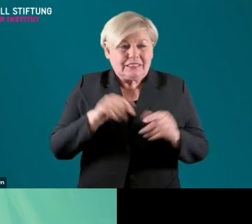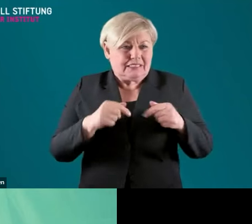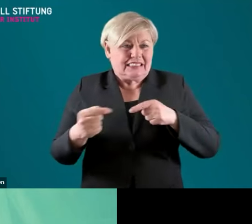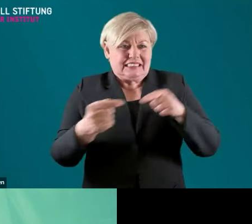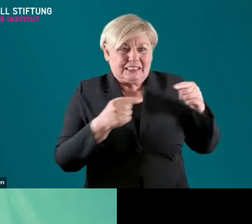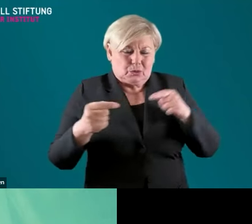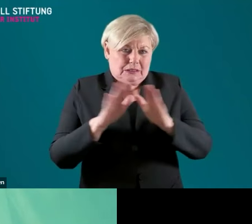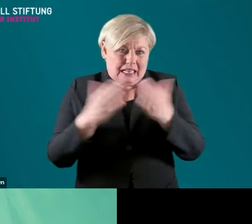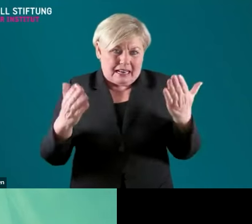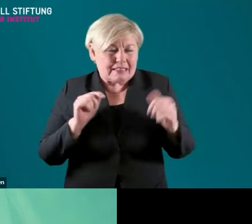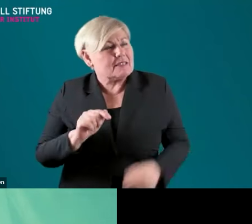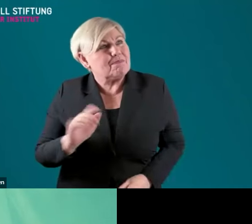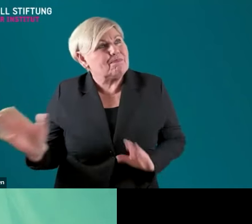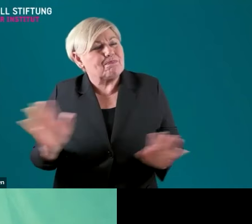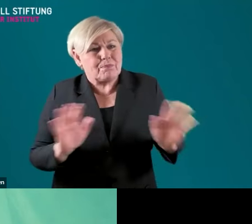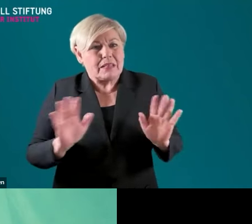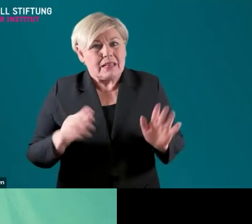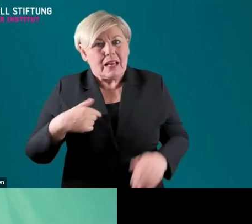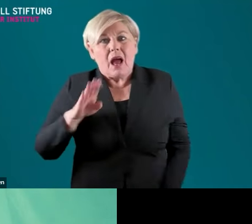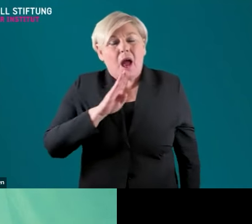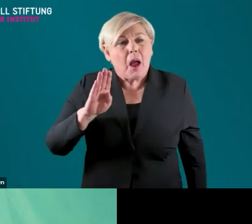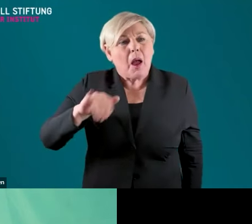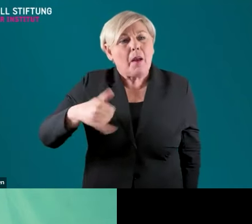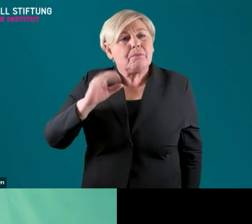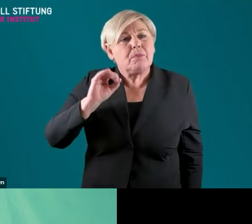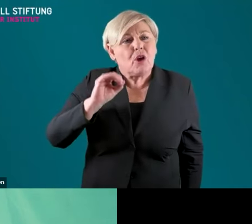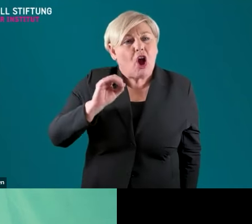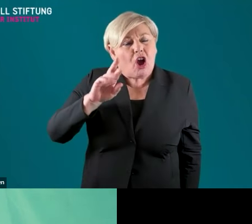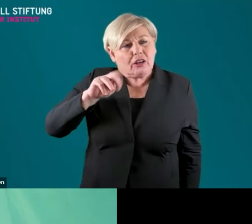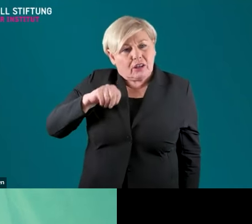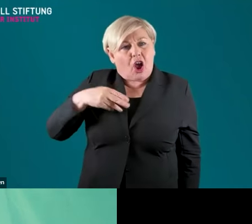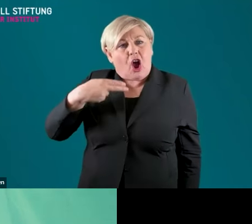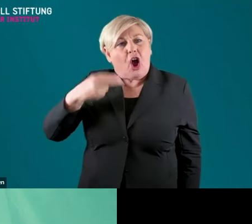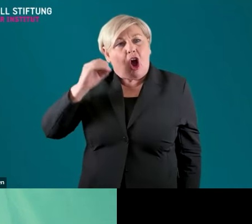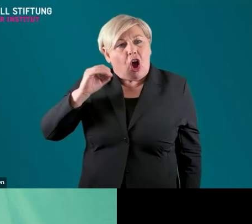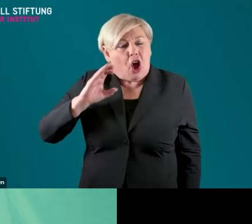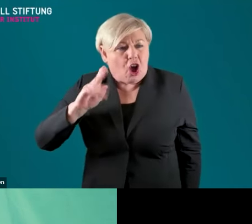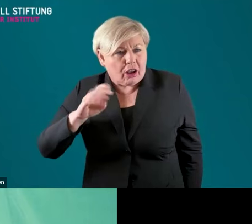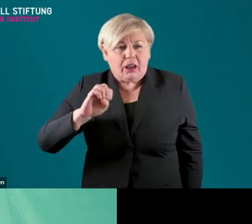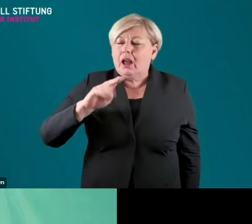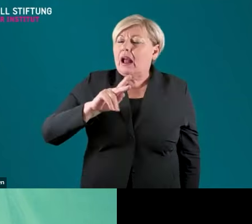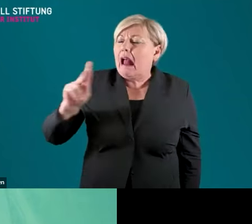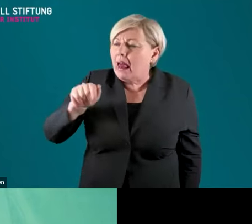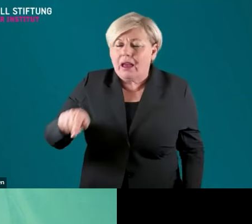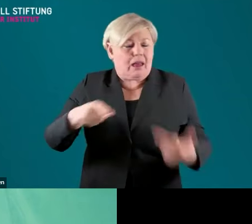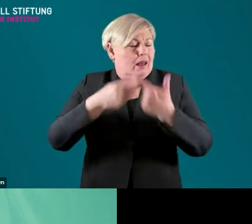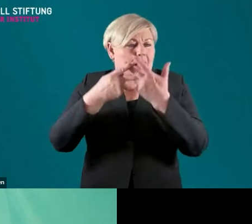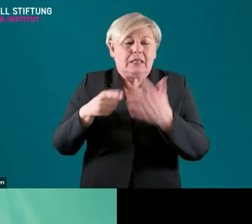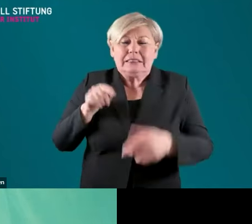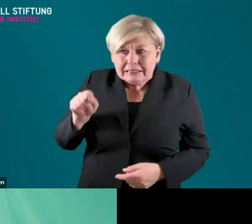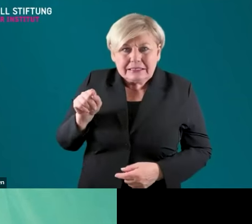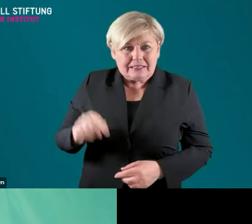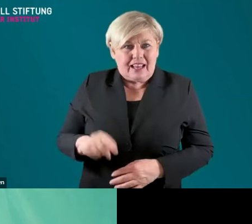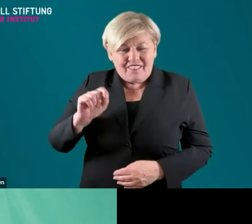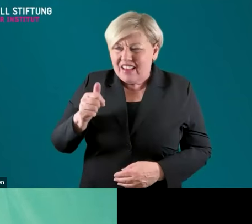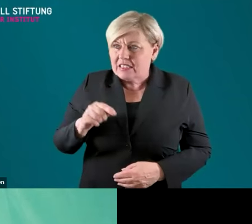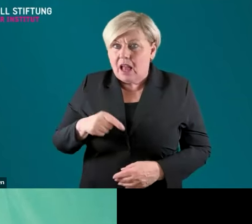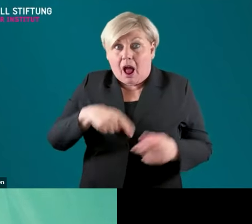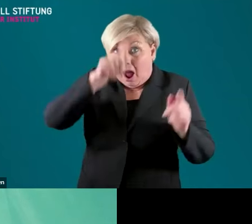Weil Björn Höcke und, wie heißen sie alle, Birgit Kelle usw.: Die teilen fast alle Narrative. Das ist gar nicht–